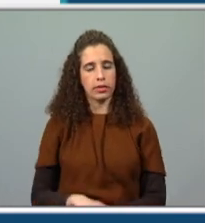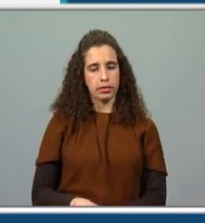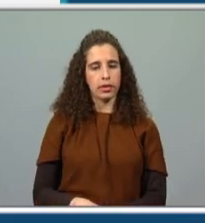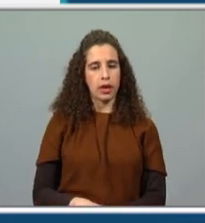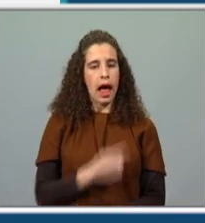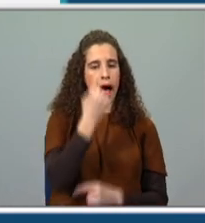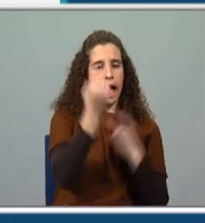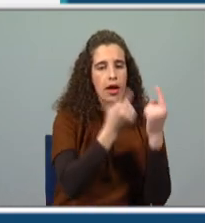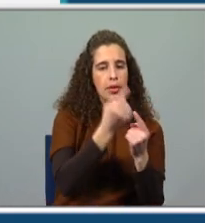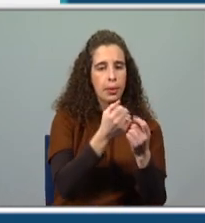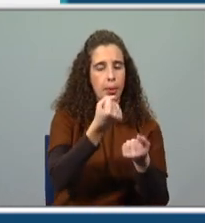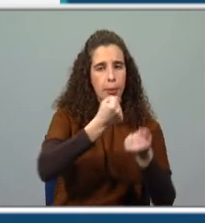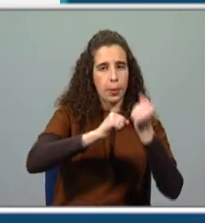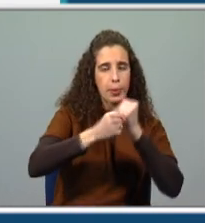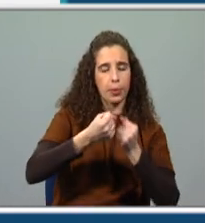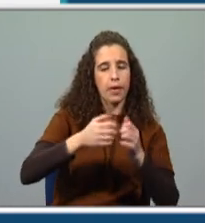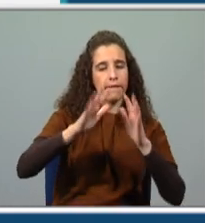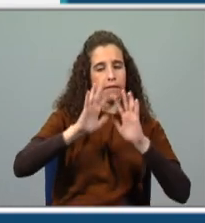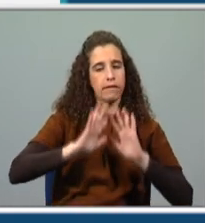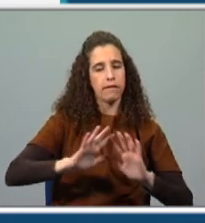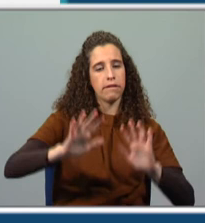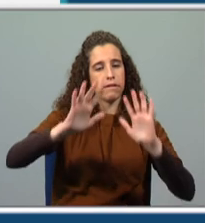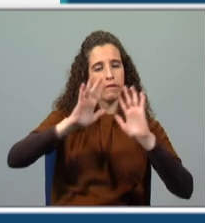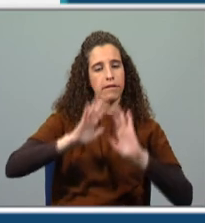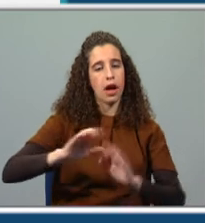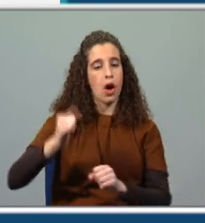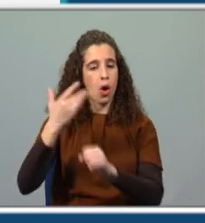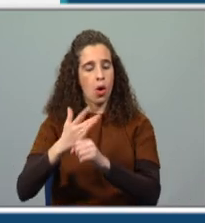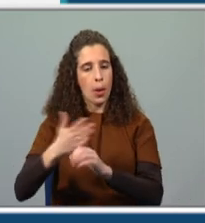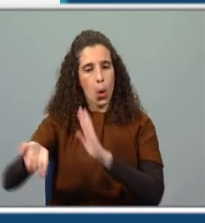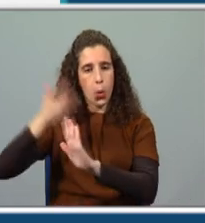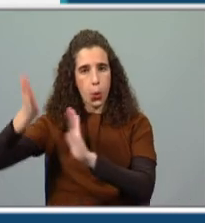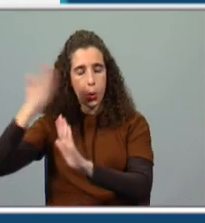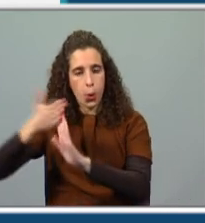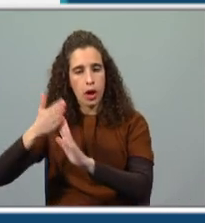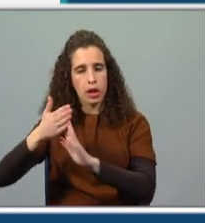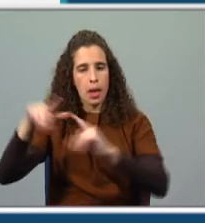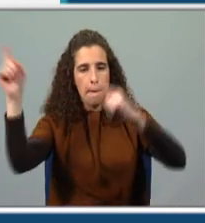umas vezes move-se devagar numa brisa suave outras depressa em temporais e 有時在微風中緩慢移動在暴風雨中迅速撫平他人，